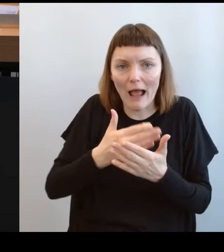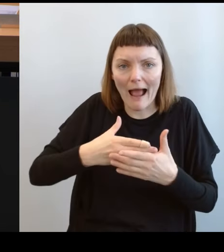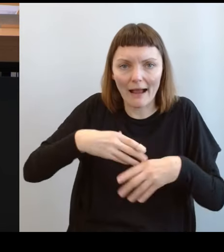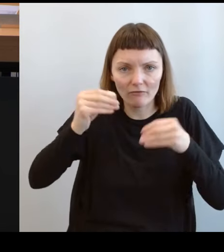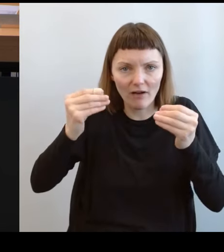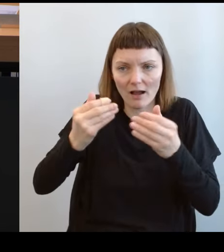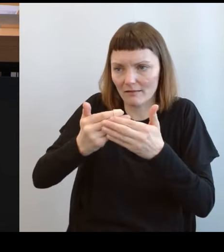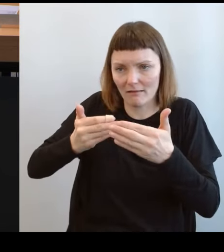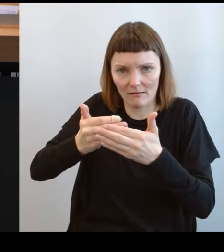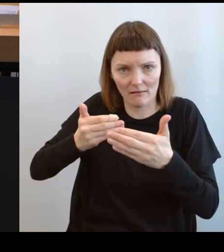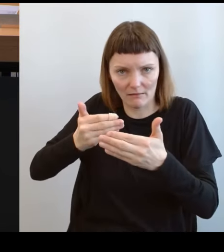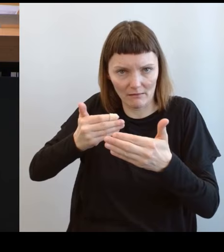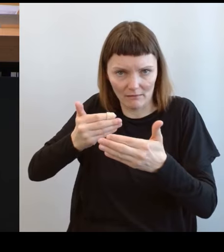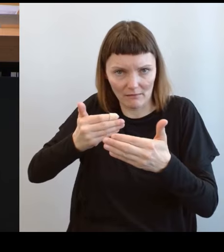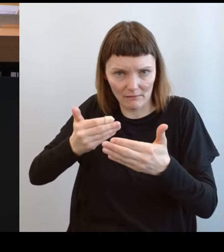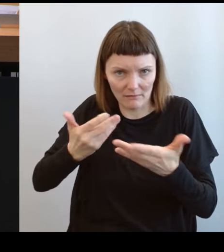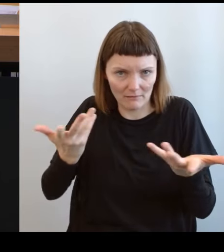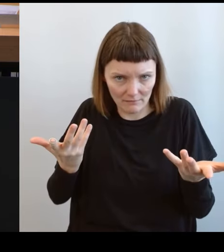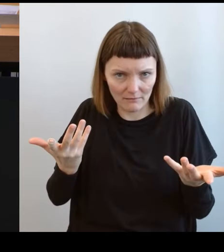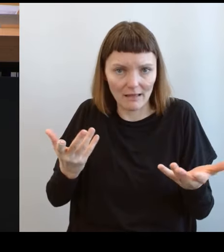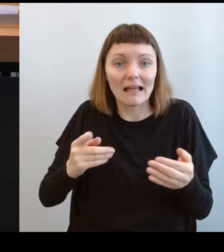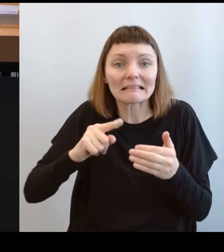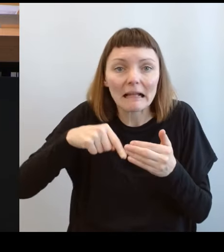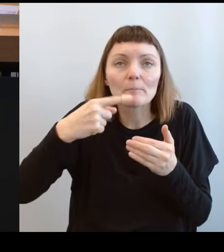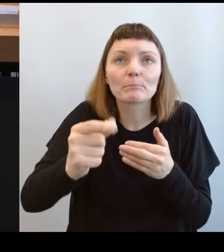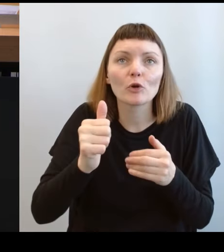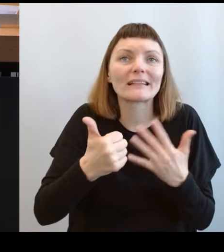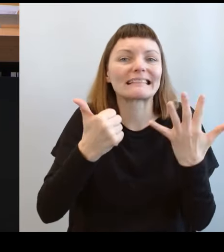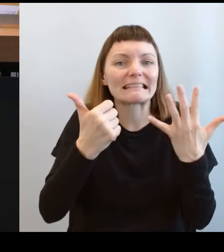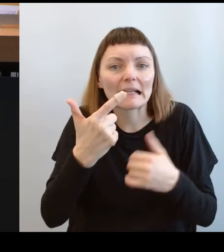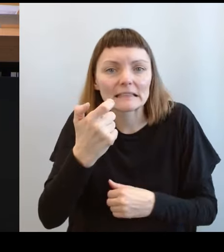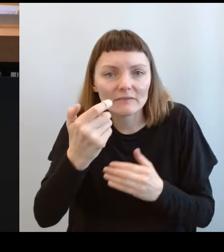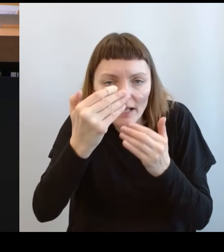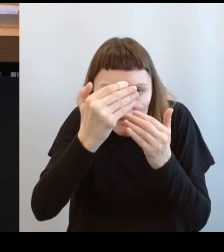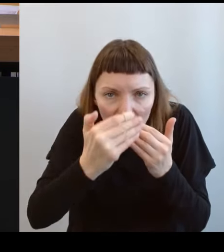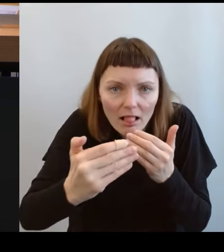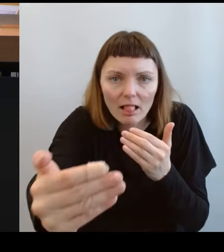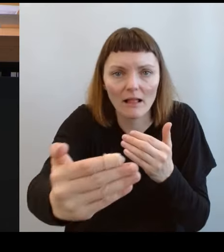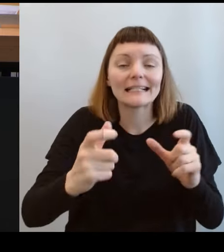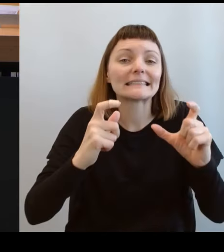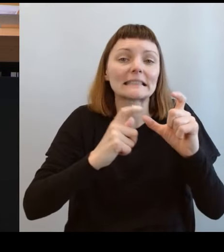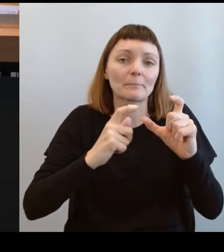Ausbildungsjahr, also ab September 2026, erhoben werden. Da ist der Senat aber schon gar nicht mehr im Amt.